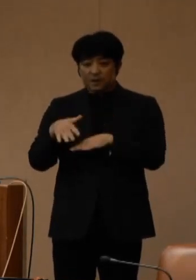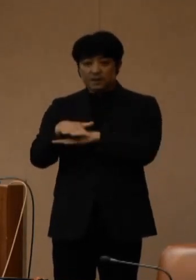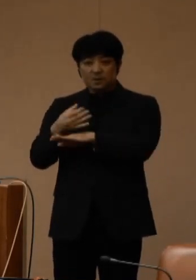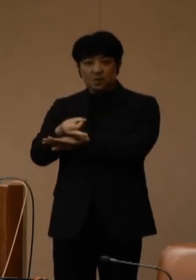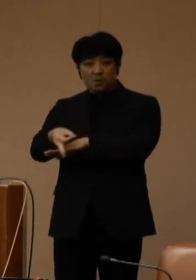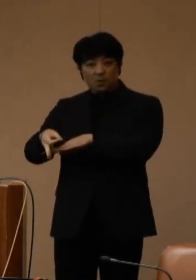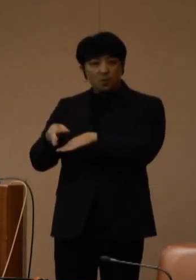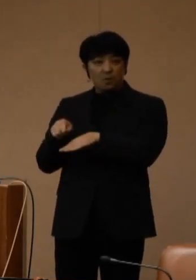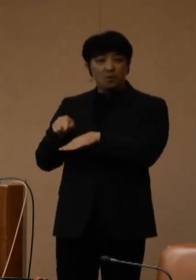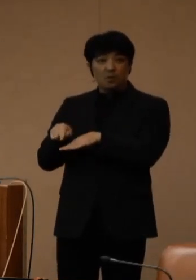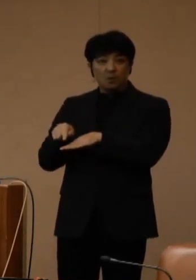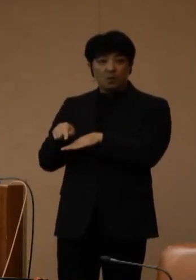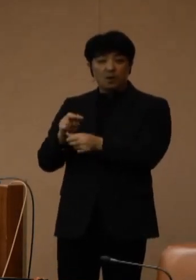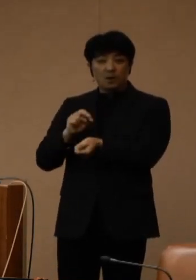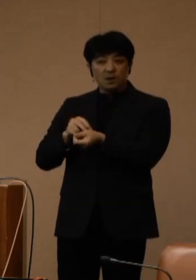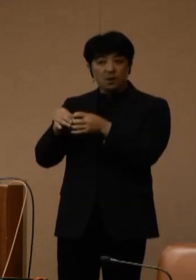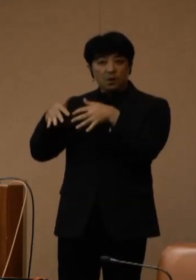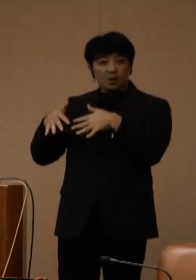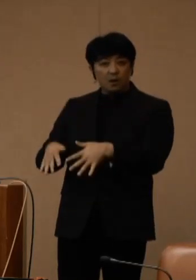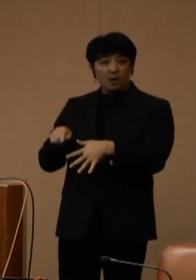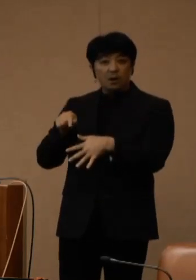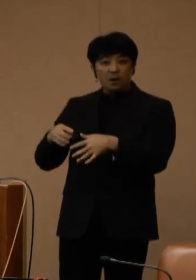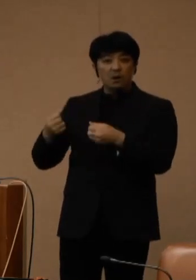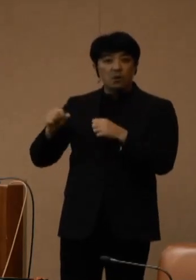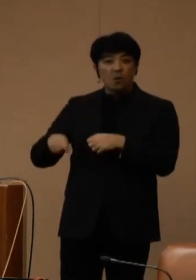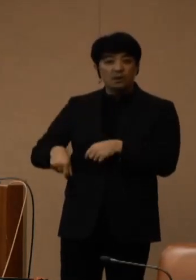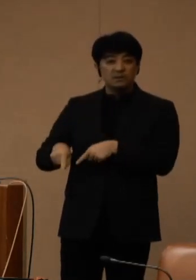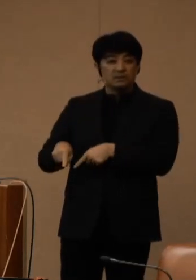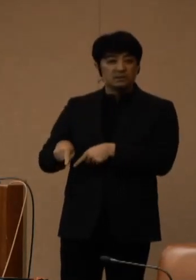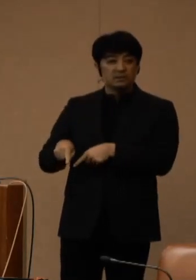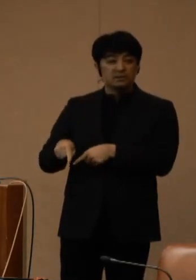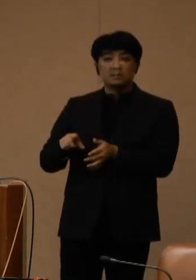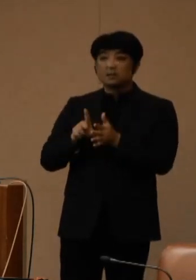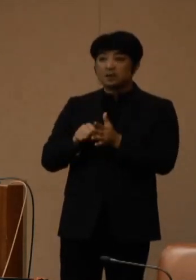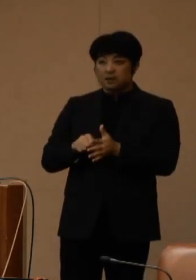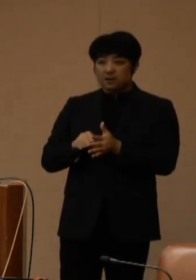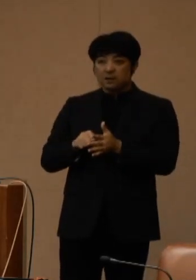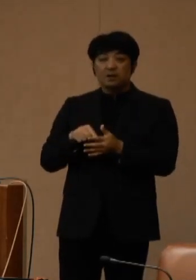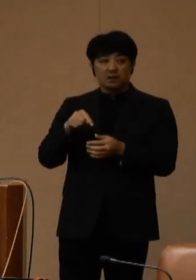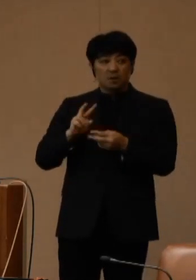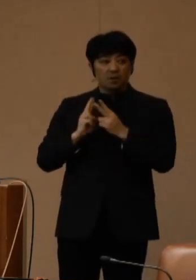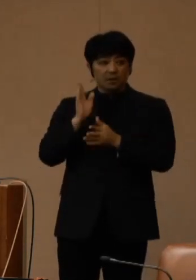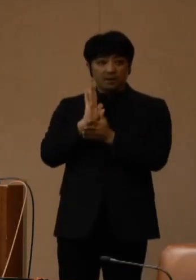離島の医療体制は脆弱であることから本島と離島間